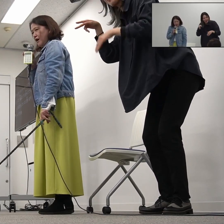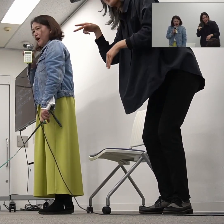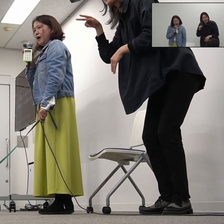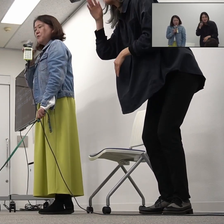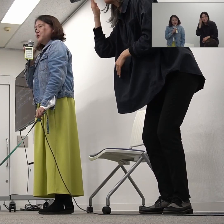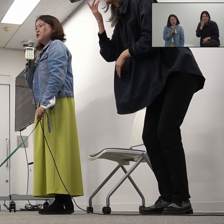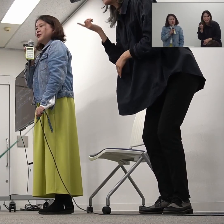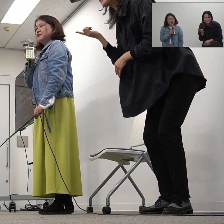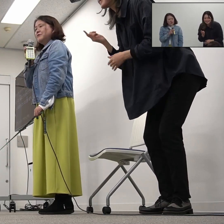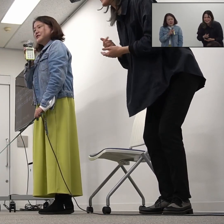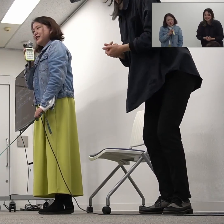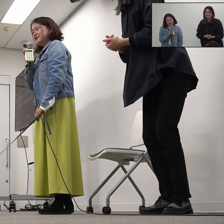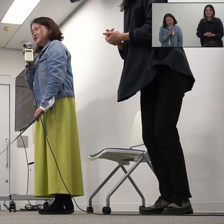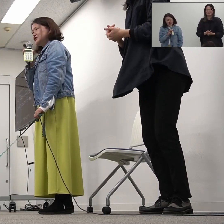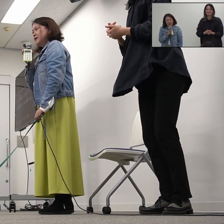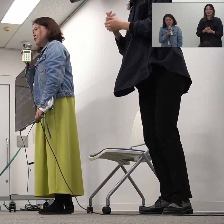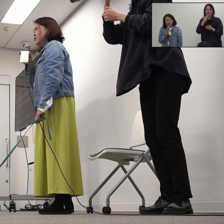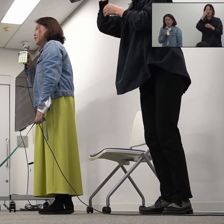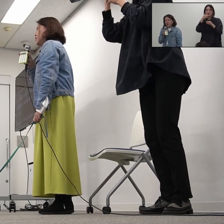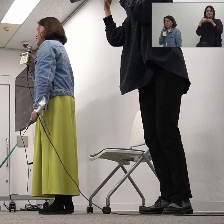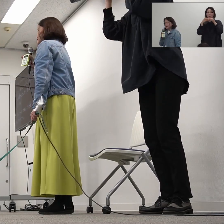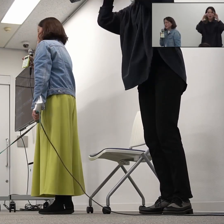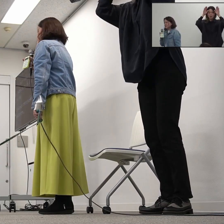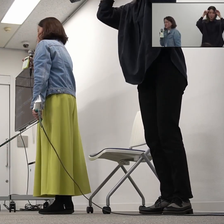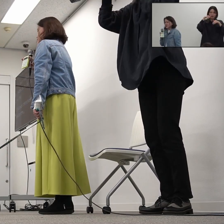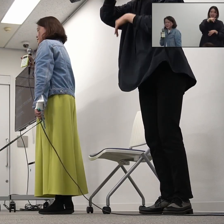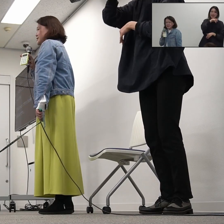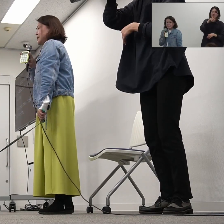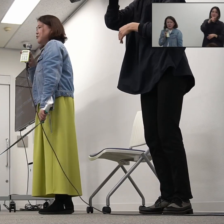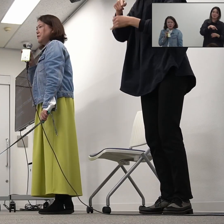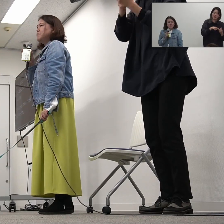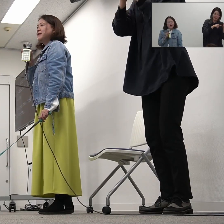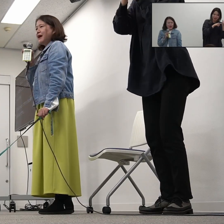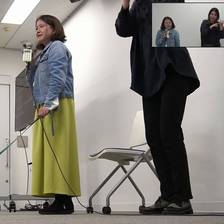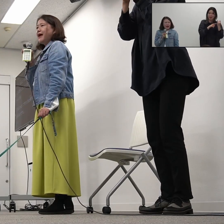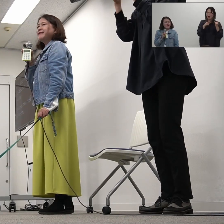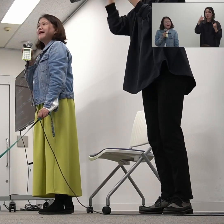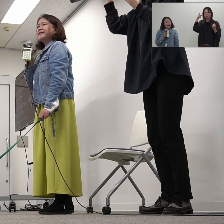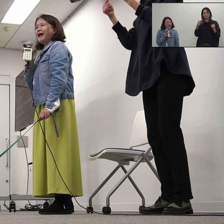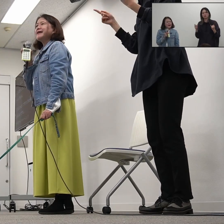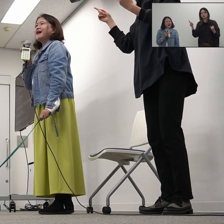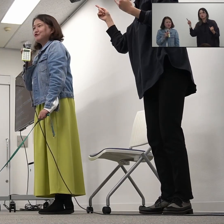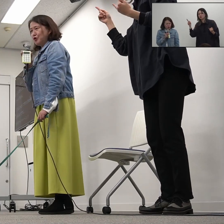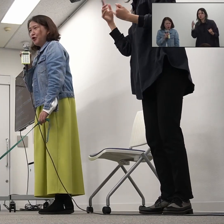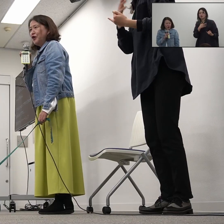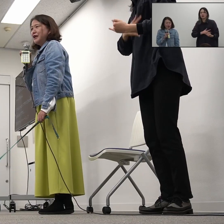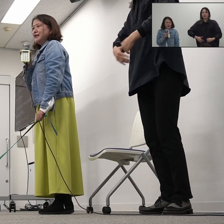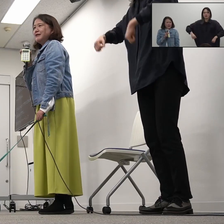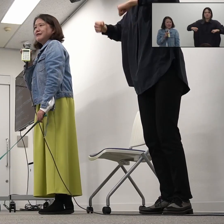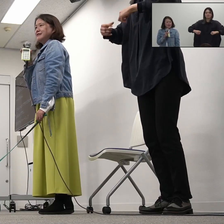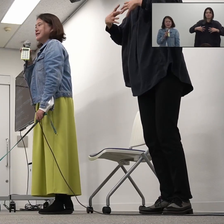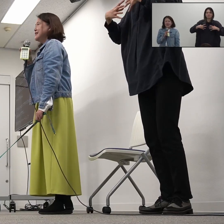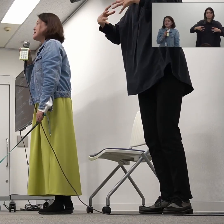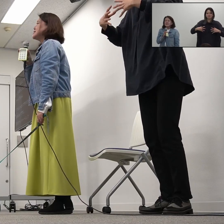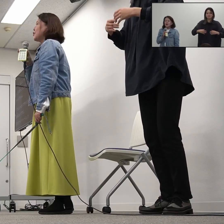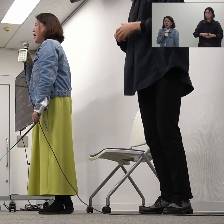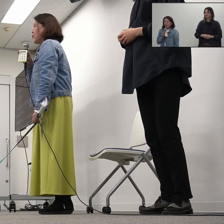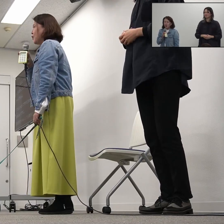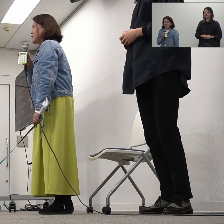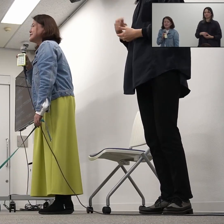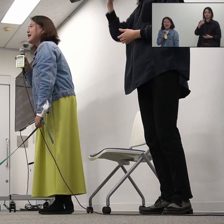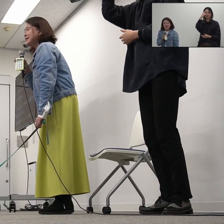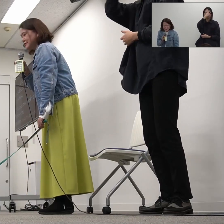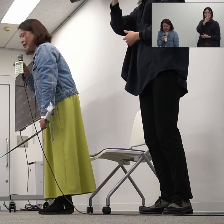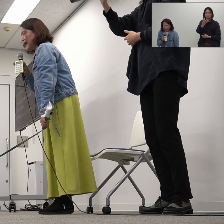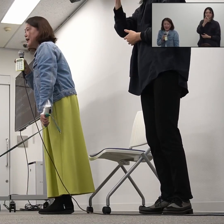盲導犬のベーチェルにしてもイムアくんにしても立派な体型体格と凛々しいお顔をお持ちなんですが